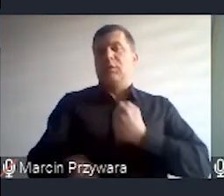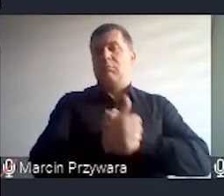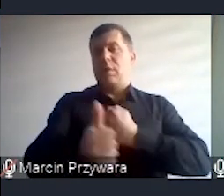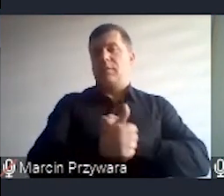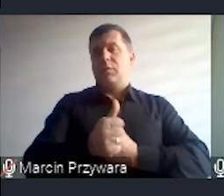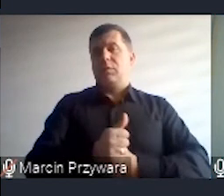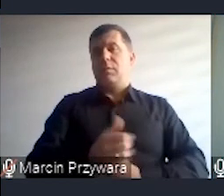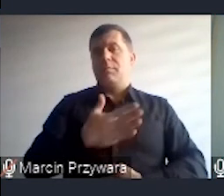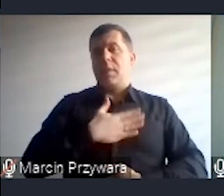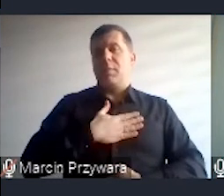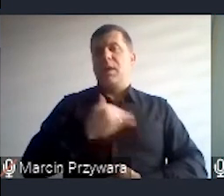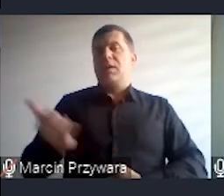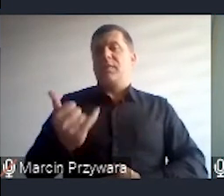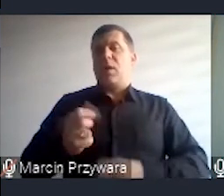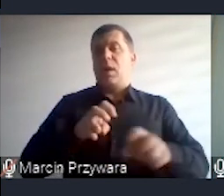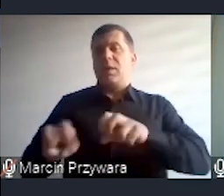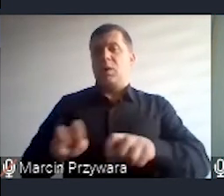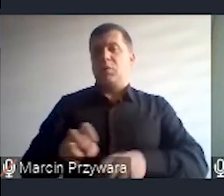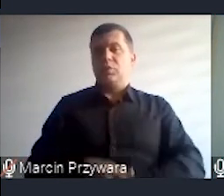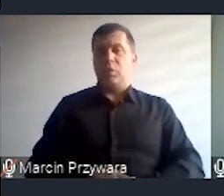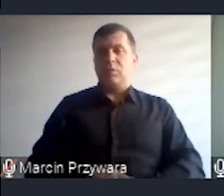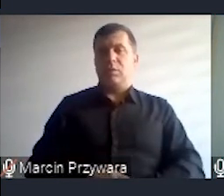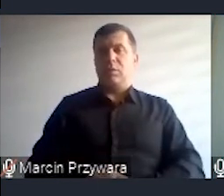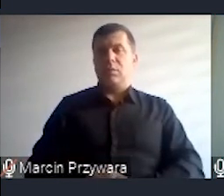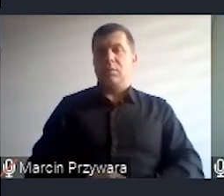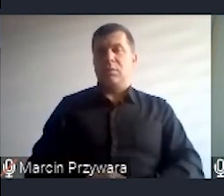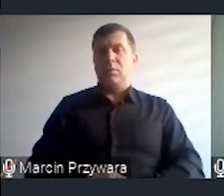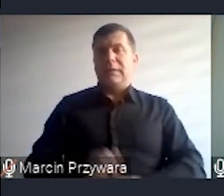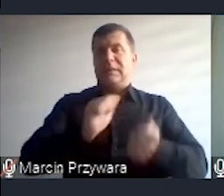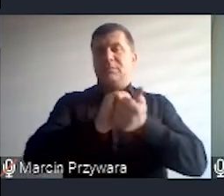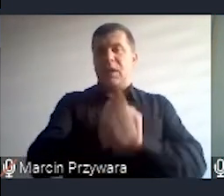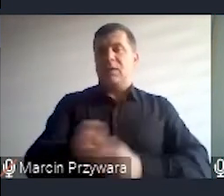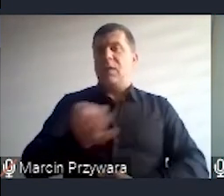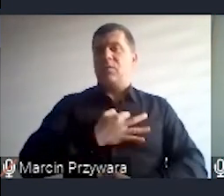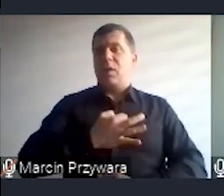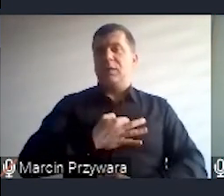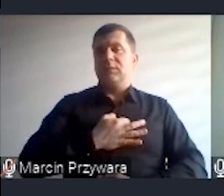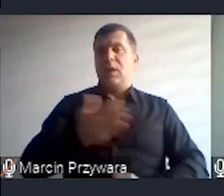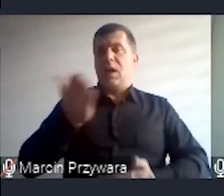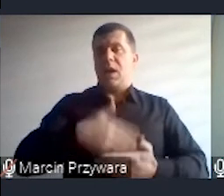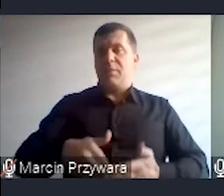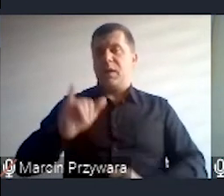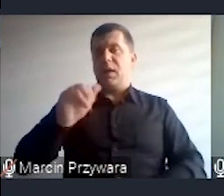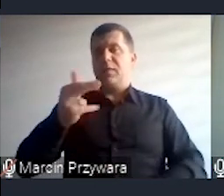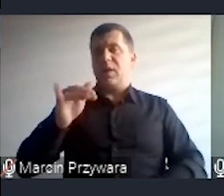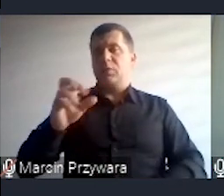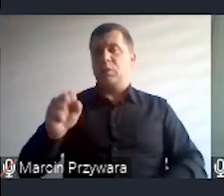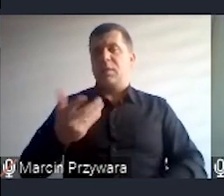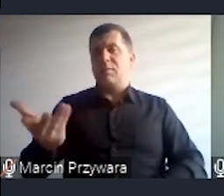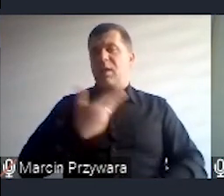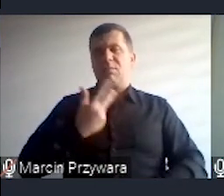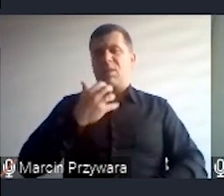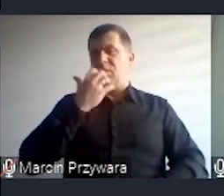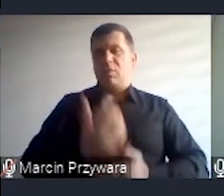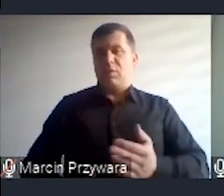że mamy trwałość naruszoną. Poza tym, zmiana własności elementu infrastruktury, która przynosi nienależne korzyści.